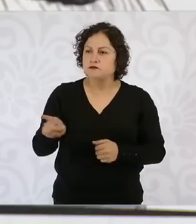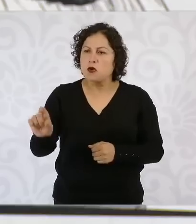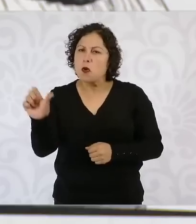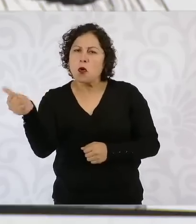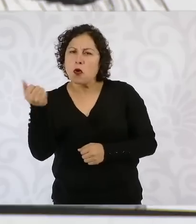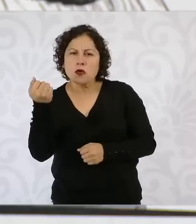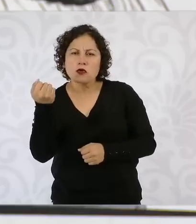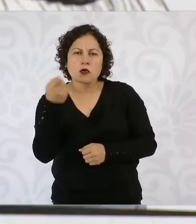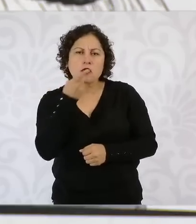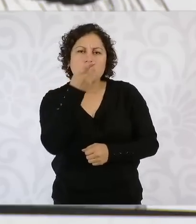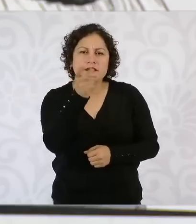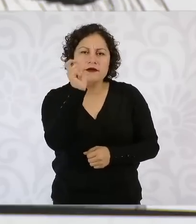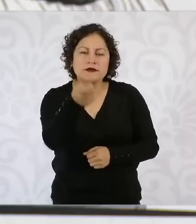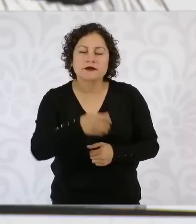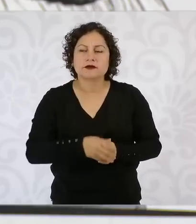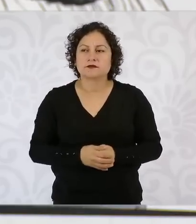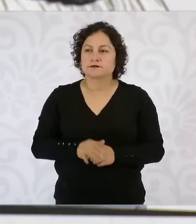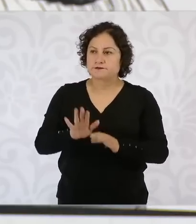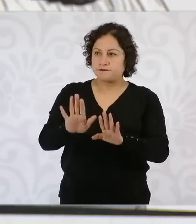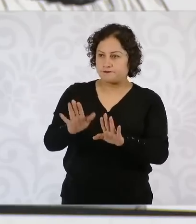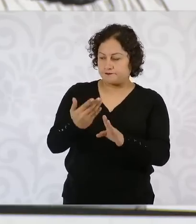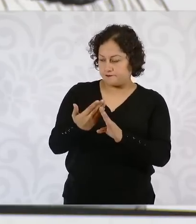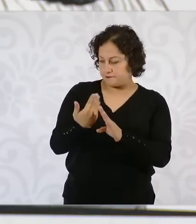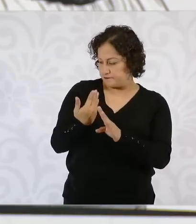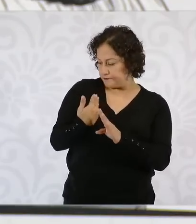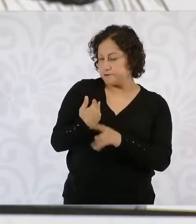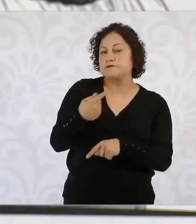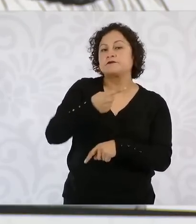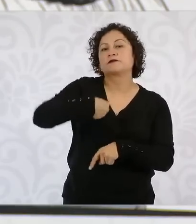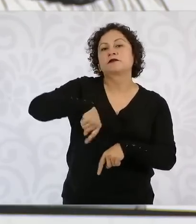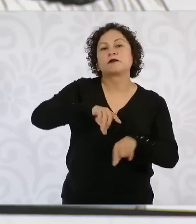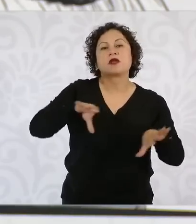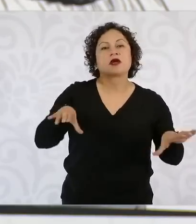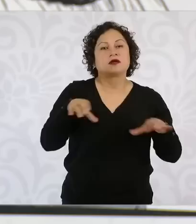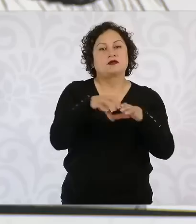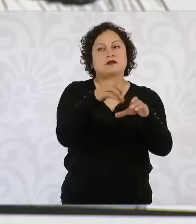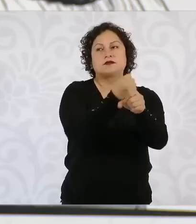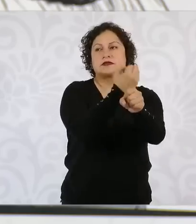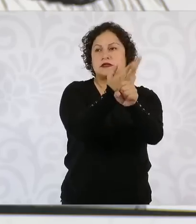mucho con el secretario de economía el secretario de Hacienda gobernación medio ambiente estuvimos